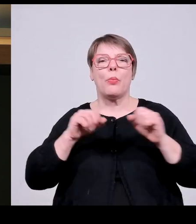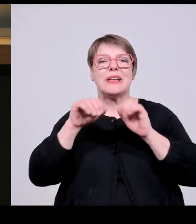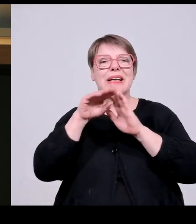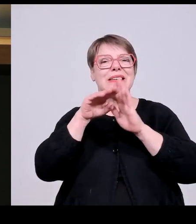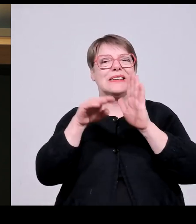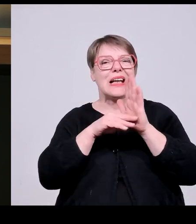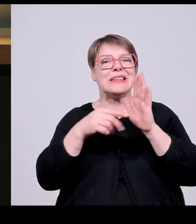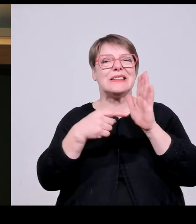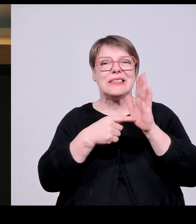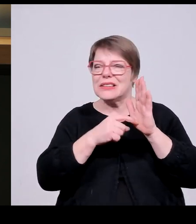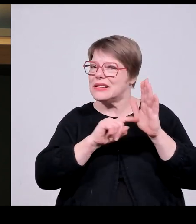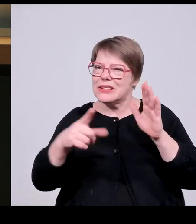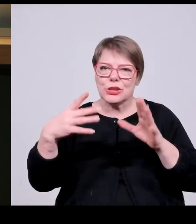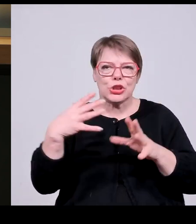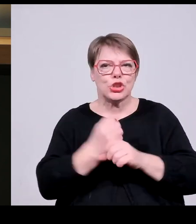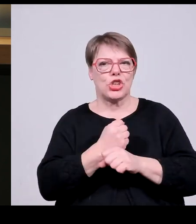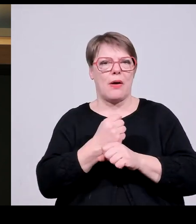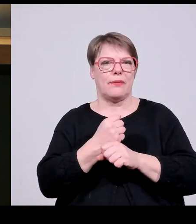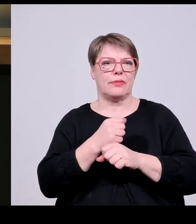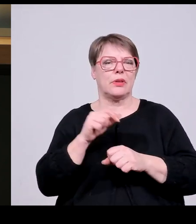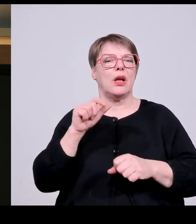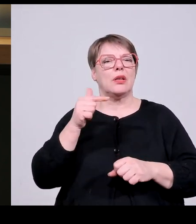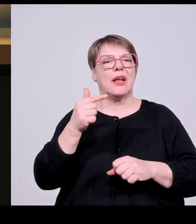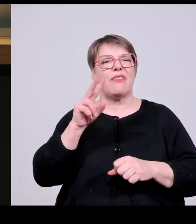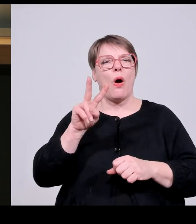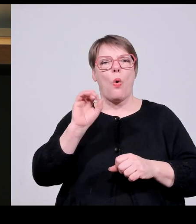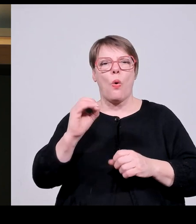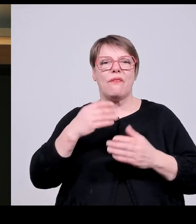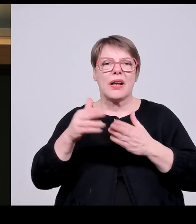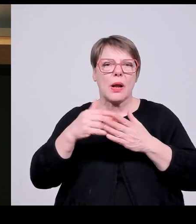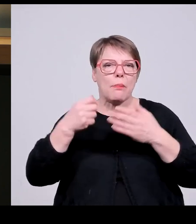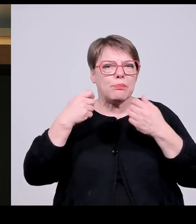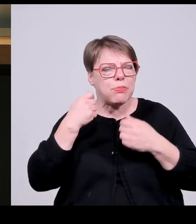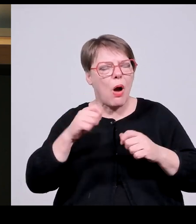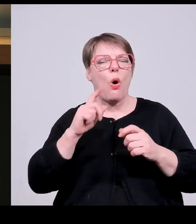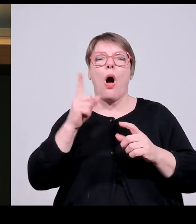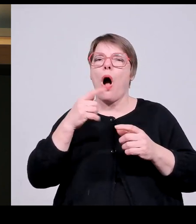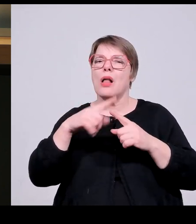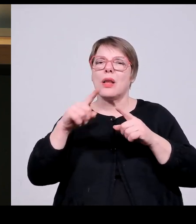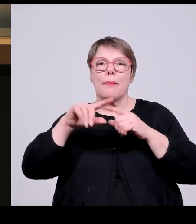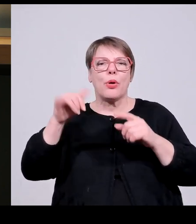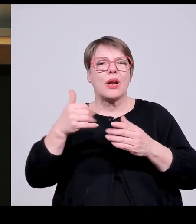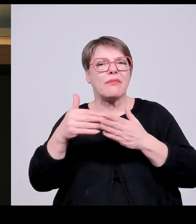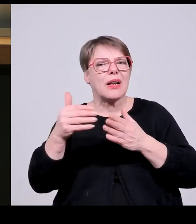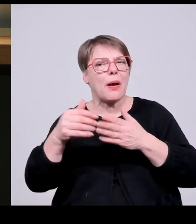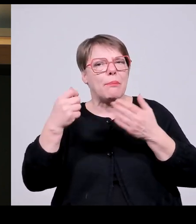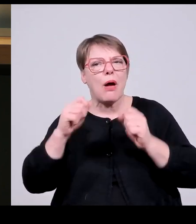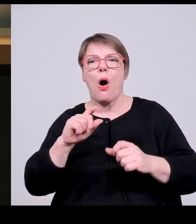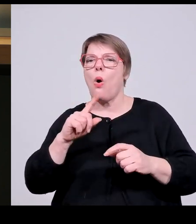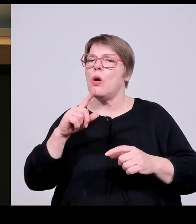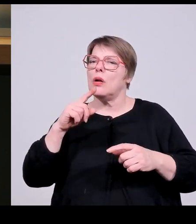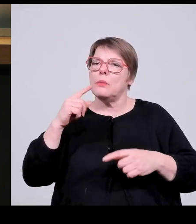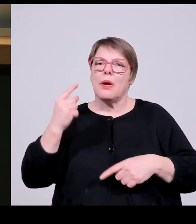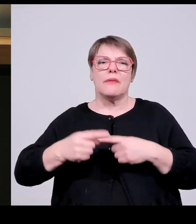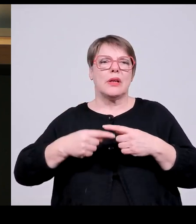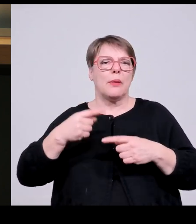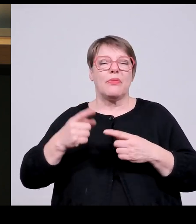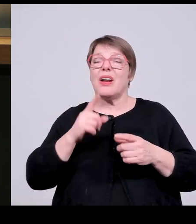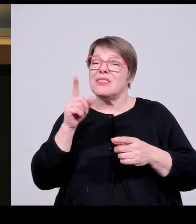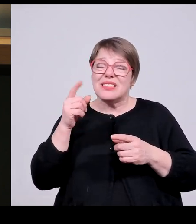die hier noch zwei Wochen regieren, auf tun dann ist es klar, dass die Opposition aus CDU und FDP diese klar benennt und auch in diesem Fall ist das